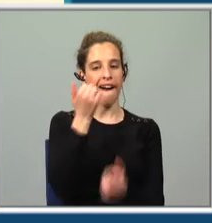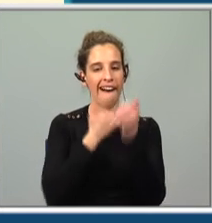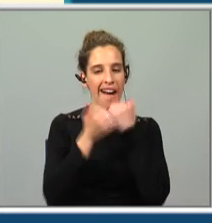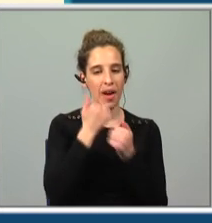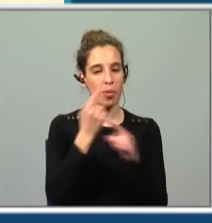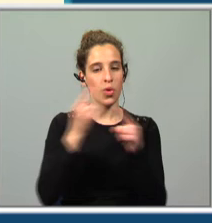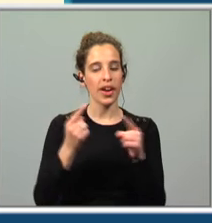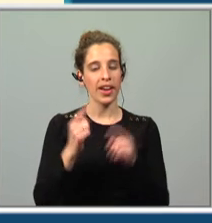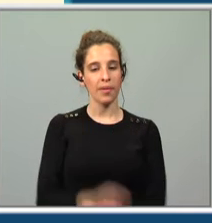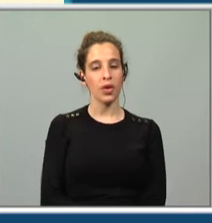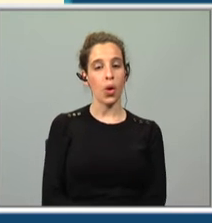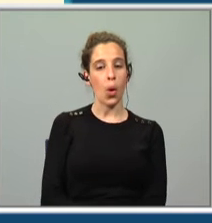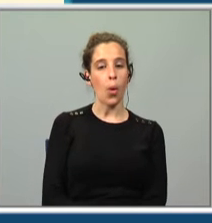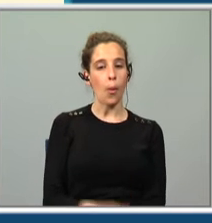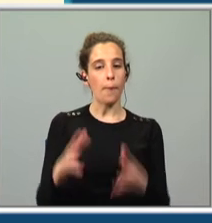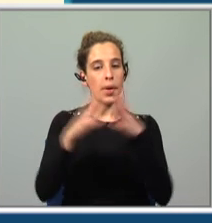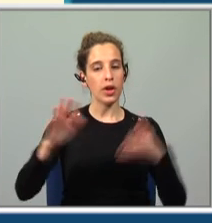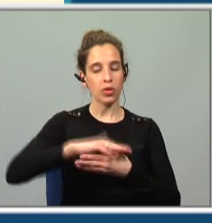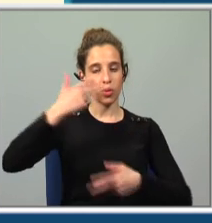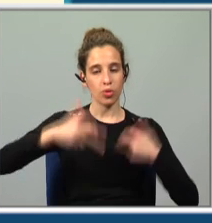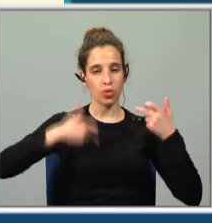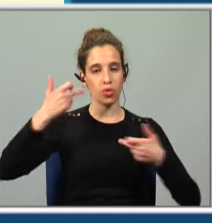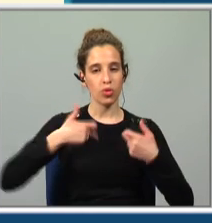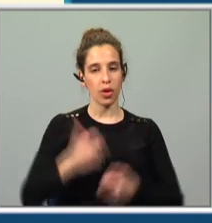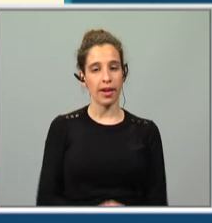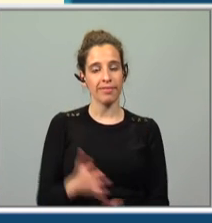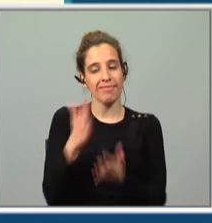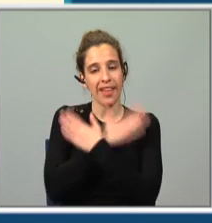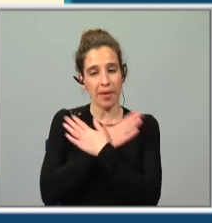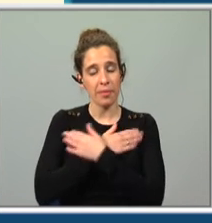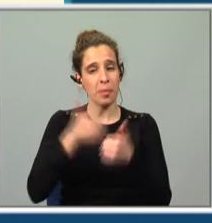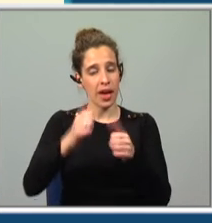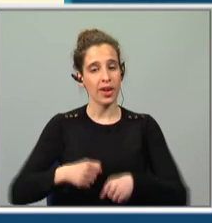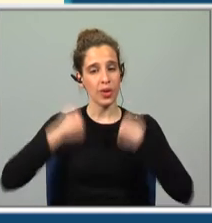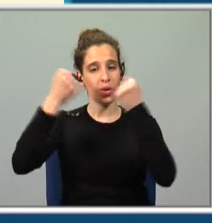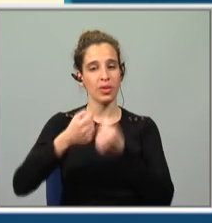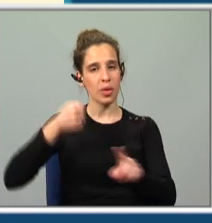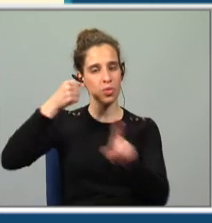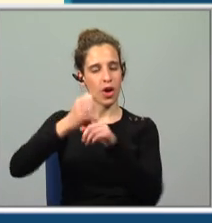esta filha nossa conclusão que tal bem conseguimos missão cumprida escrevemos 這個女兒我們的結論是這樣的好我們完成了我們寫的任務